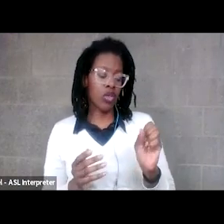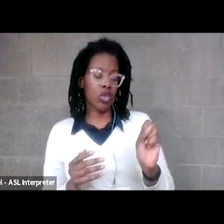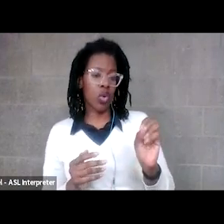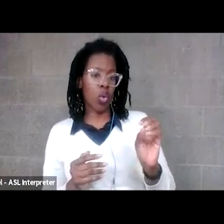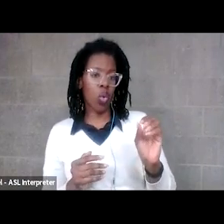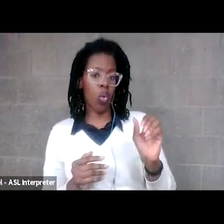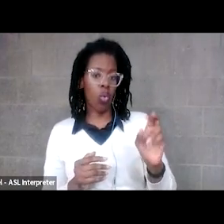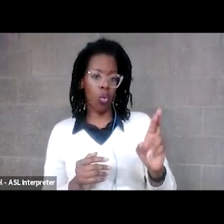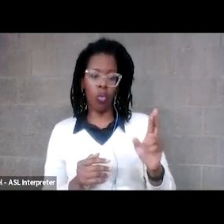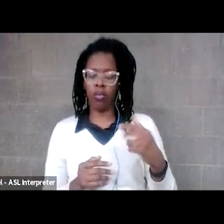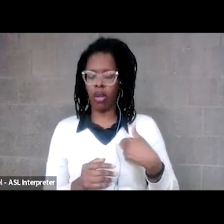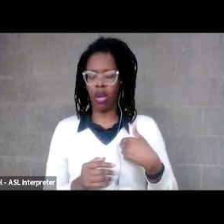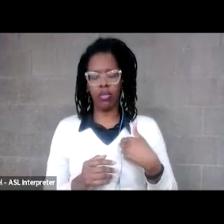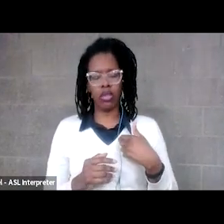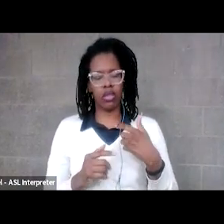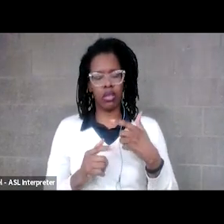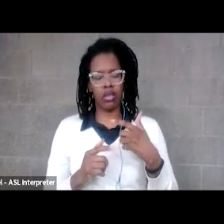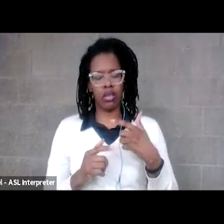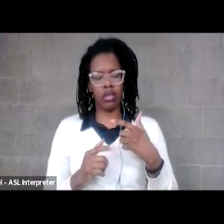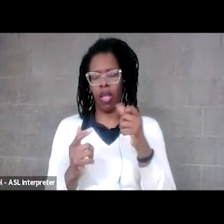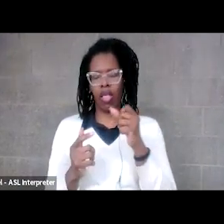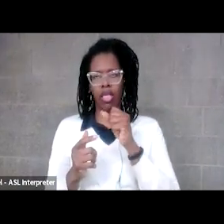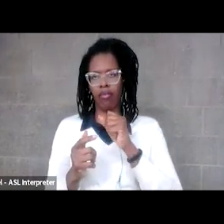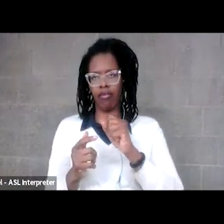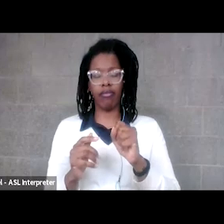soy una gran fan de las listas de verificación y plantillas.